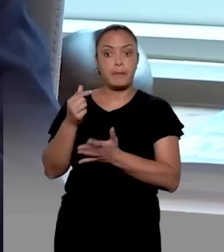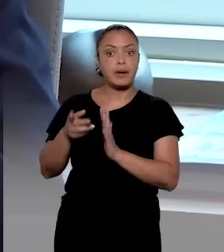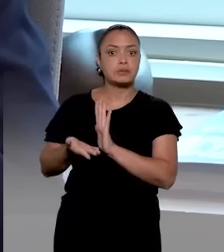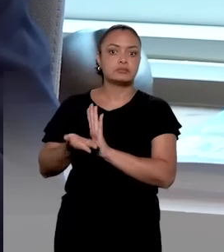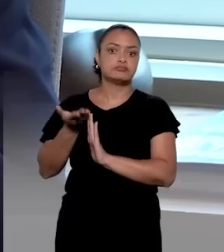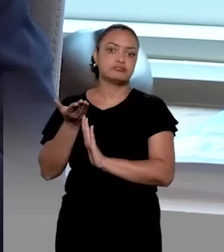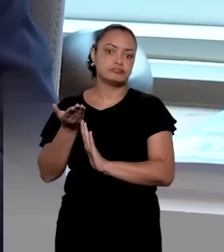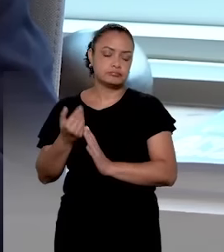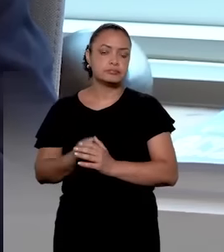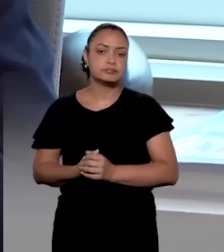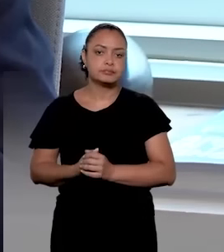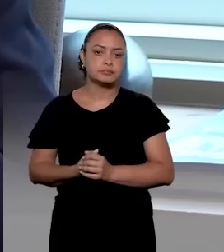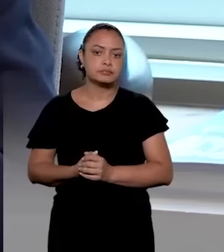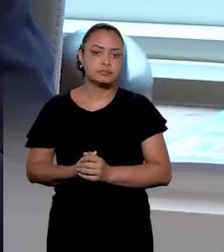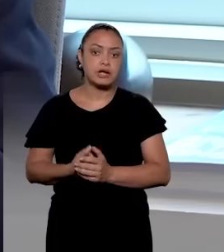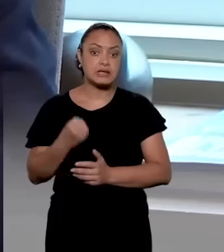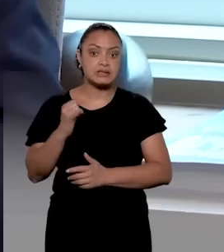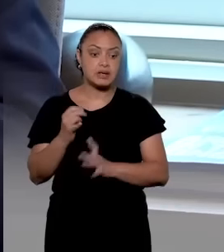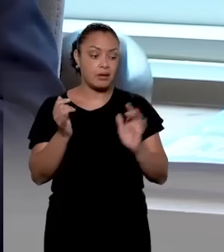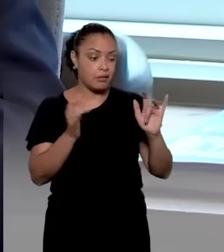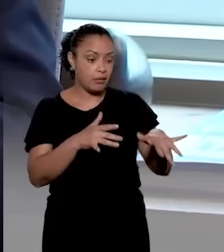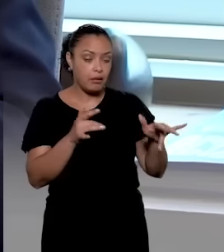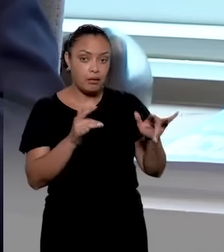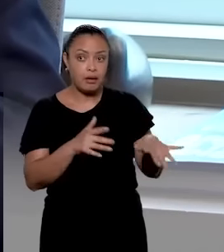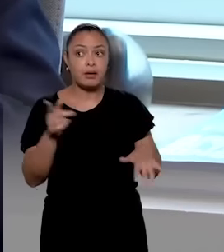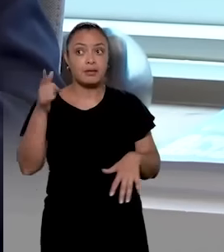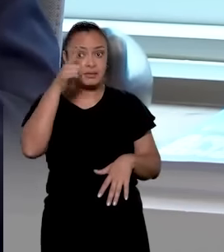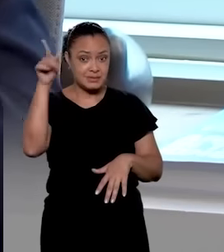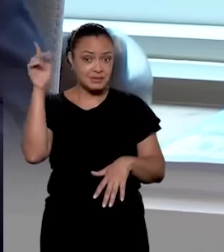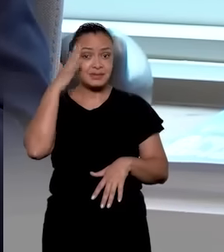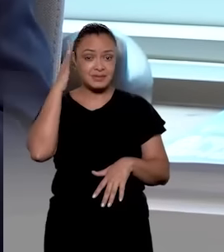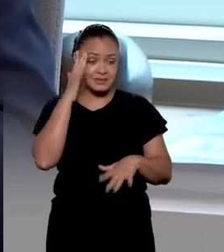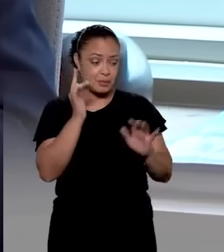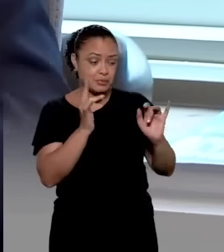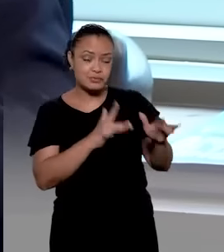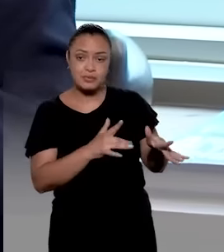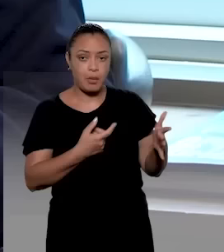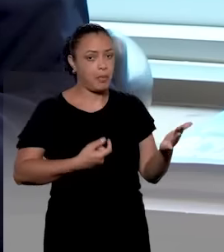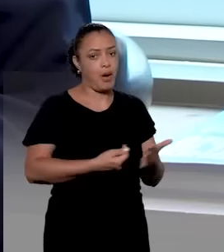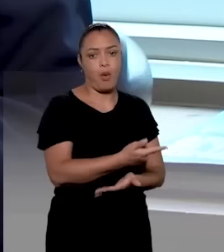a US$ 150. Então, foi uma mudança... quando você tem estoque muito grande, o mercado sabe que tem